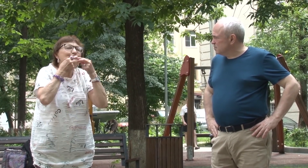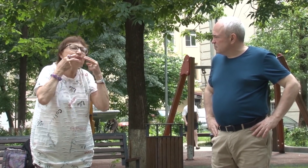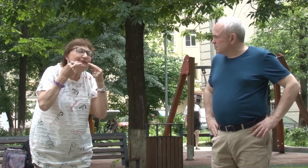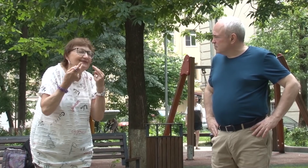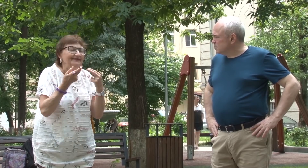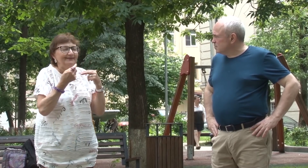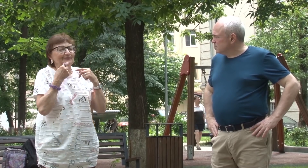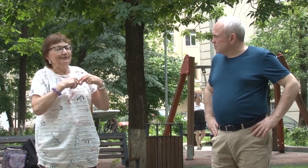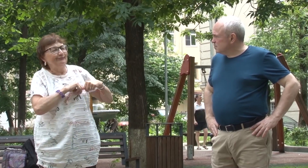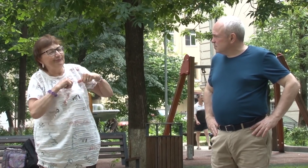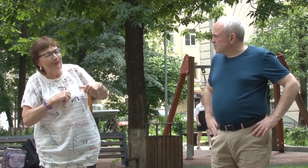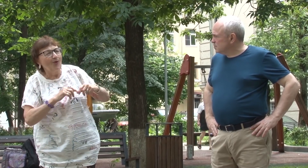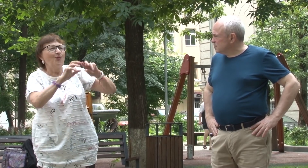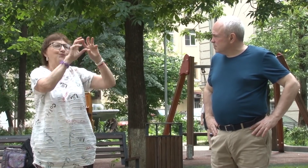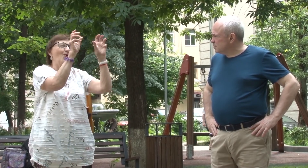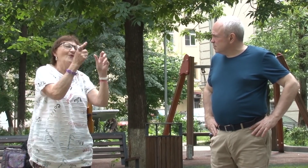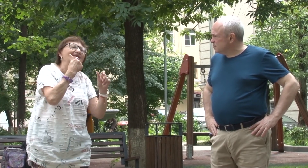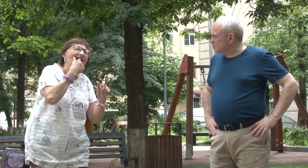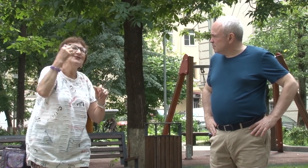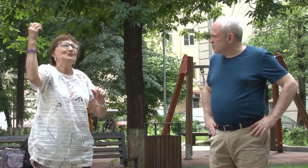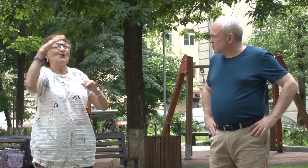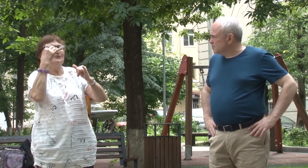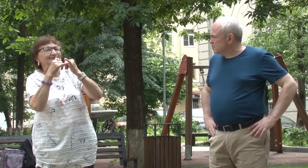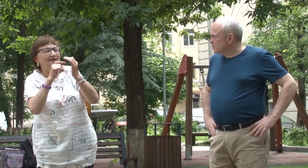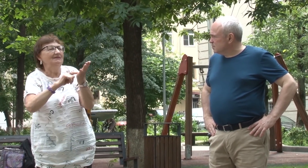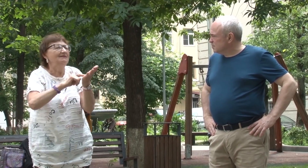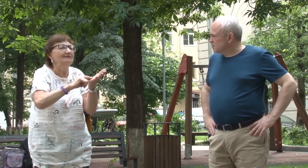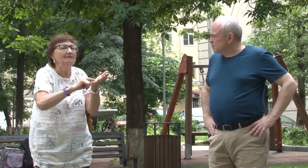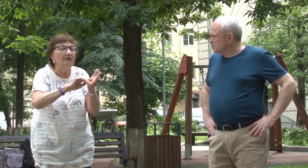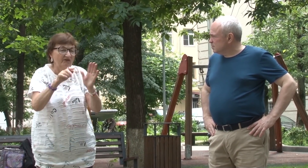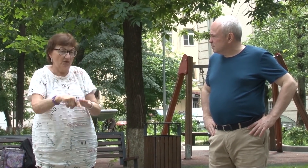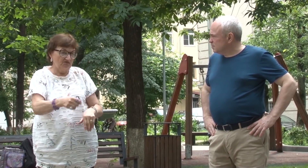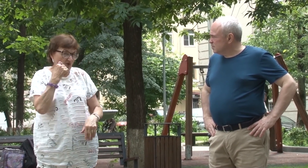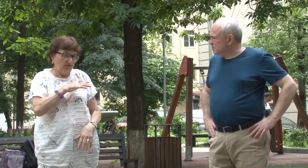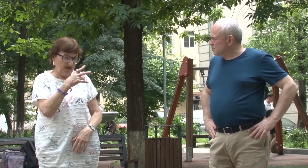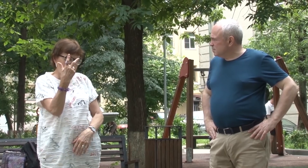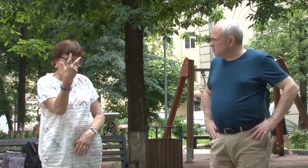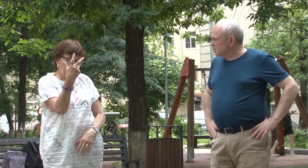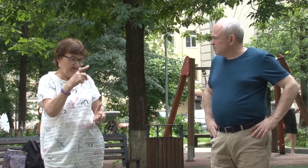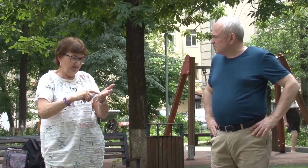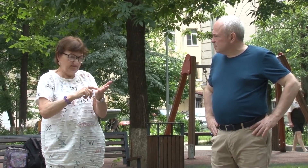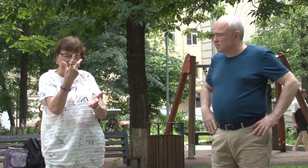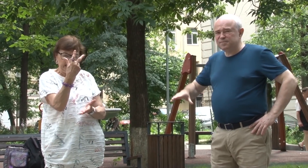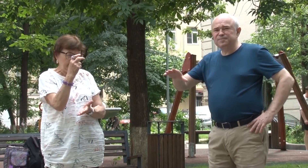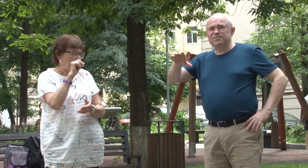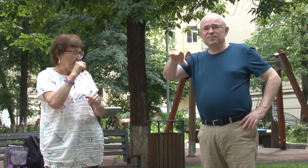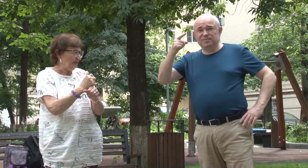Раскрашивали красным цветом губы, «сердце»… солнце – желтым. В Москве это делали всего три человека.